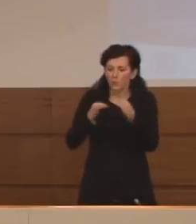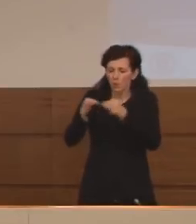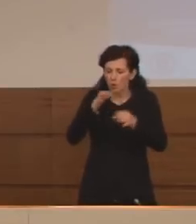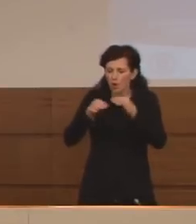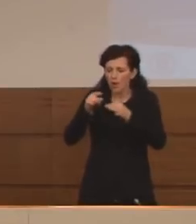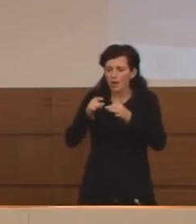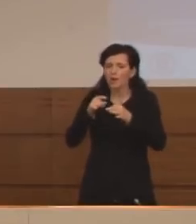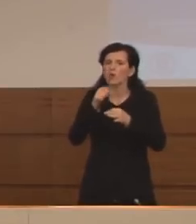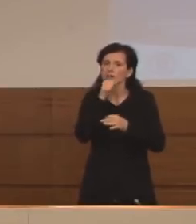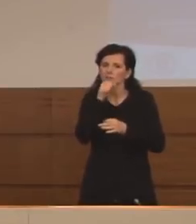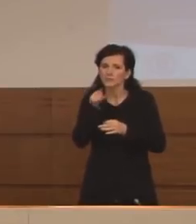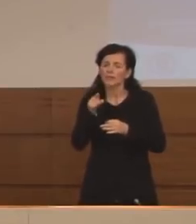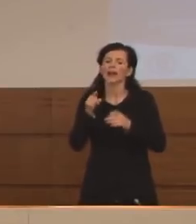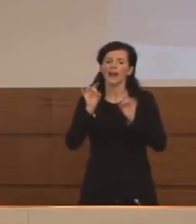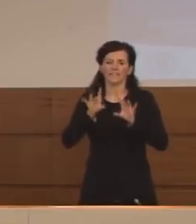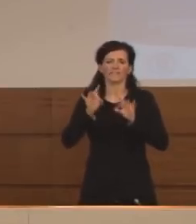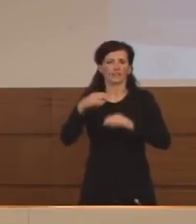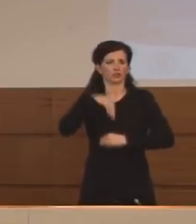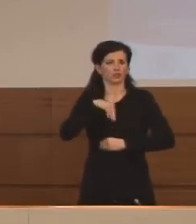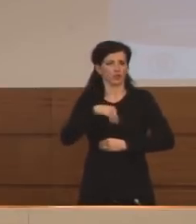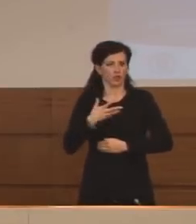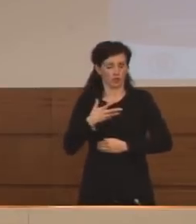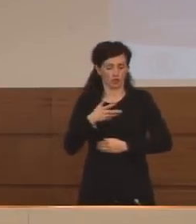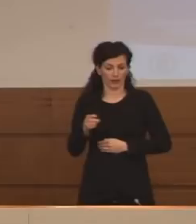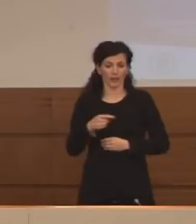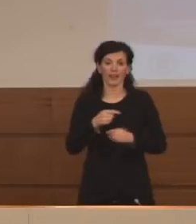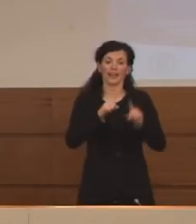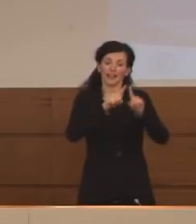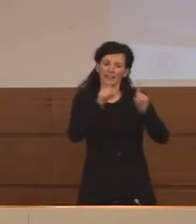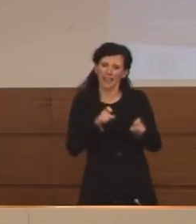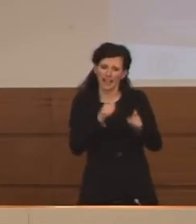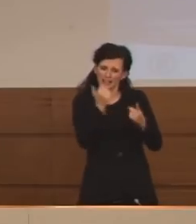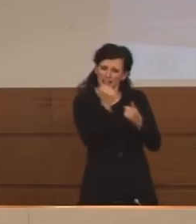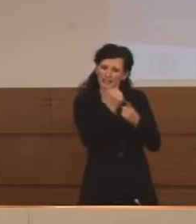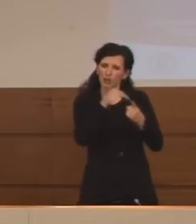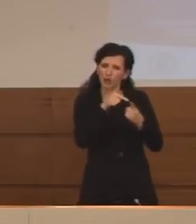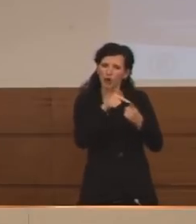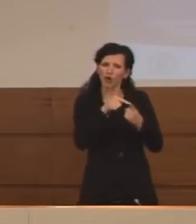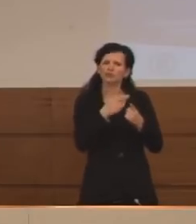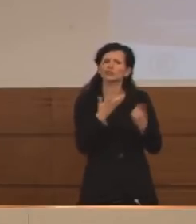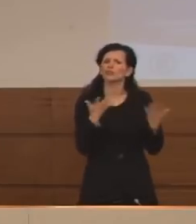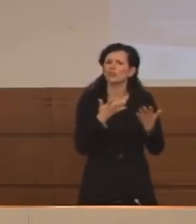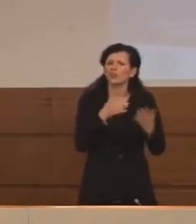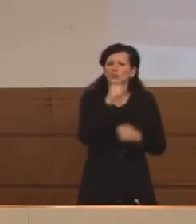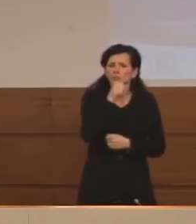Il test sierologico può mettere in evidenza anticorpi diretti contro il virus.